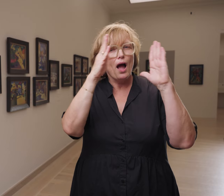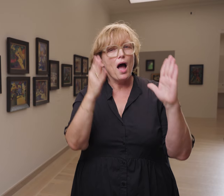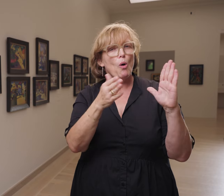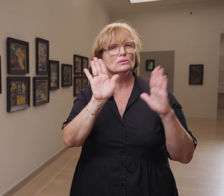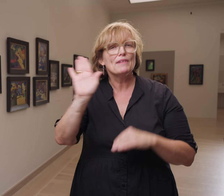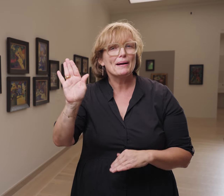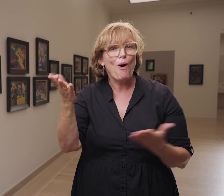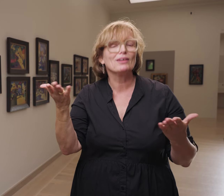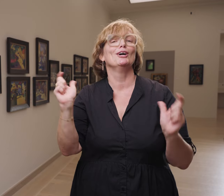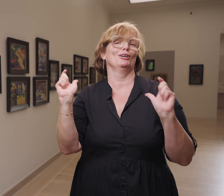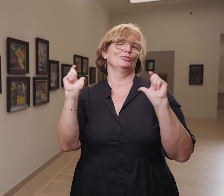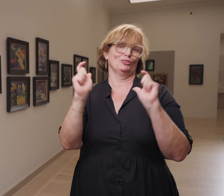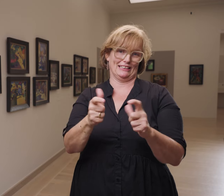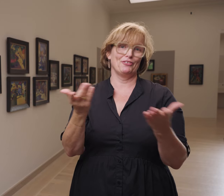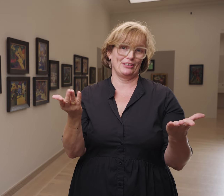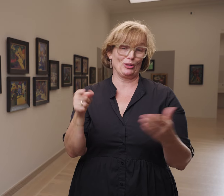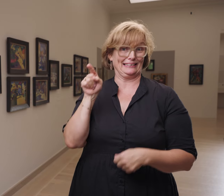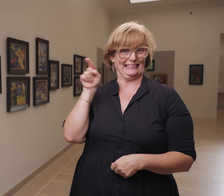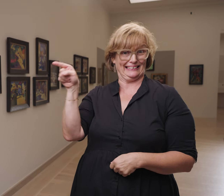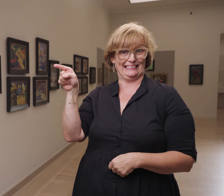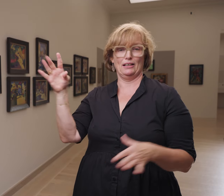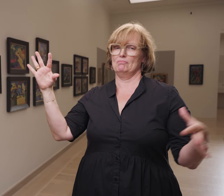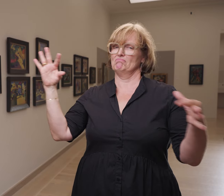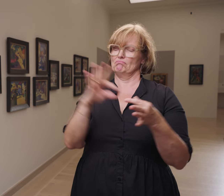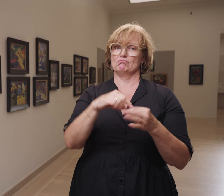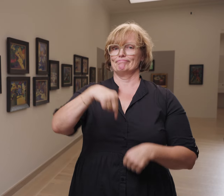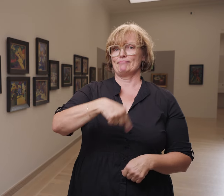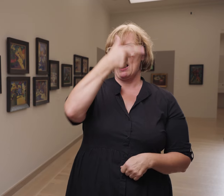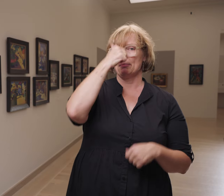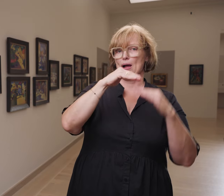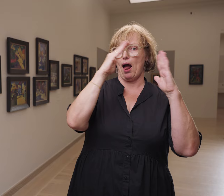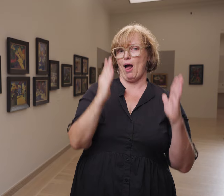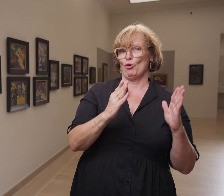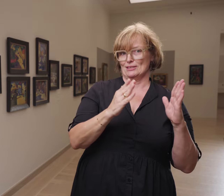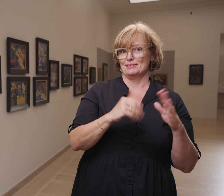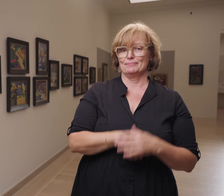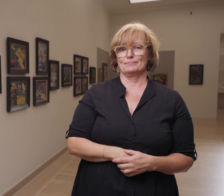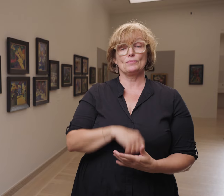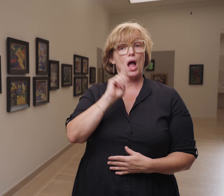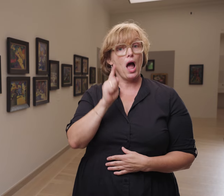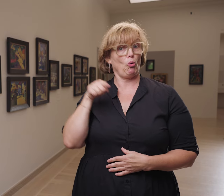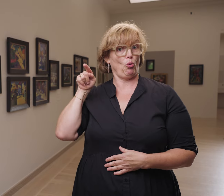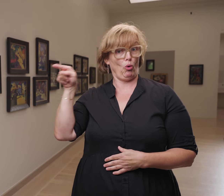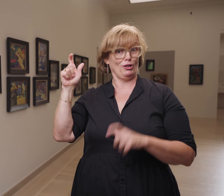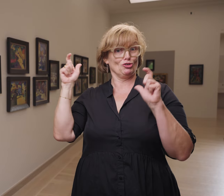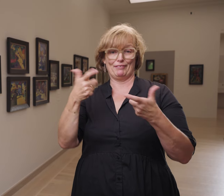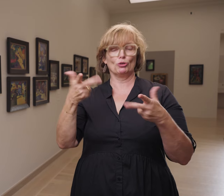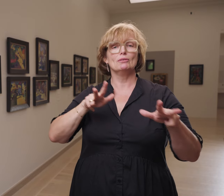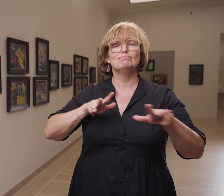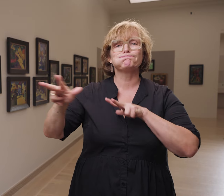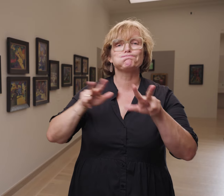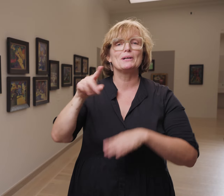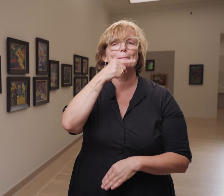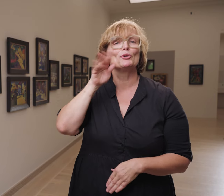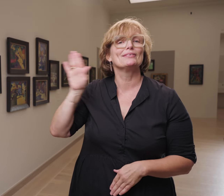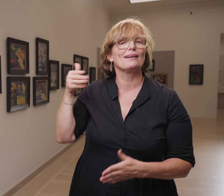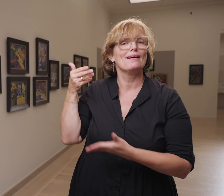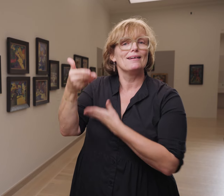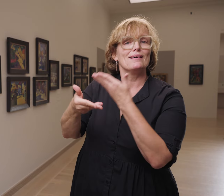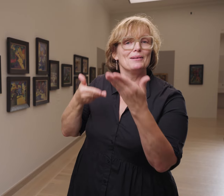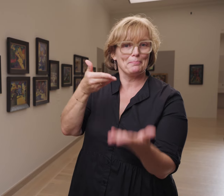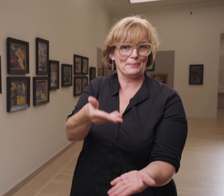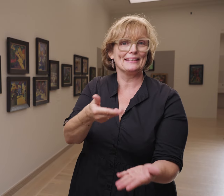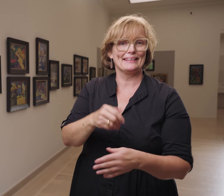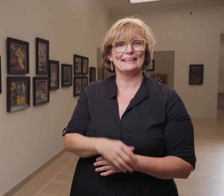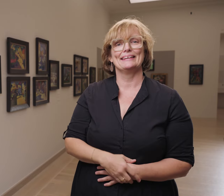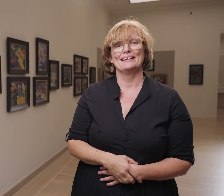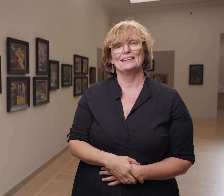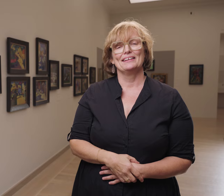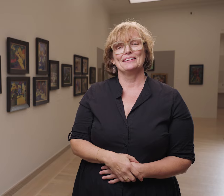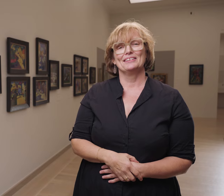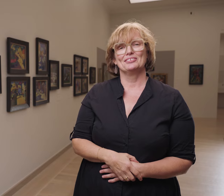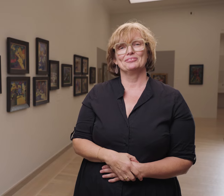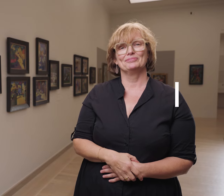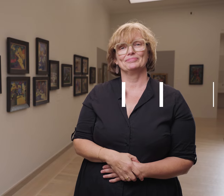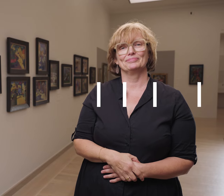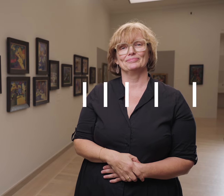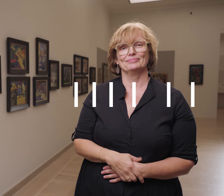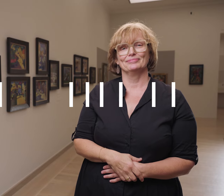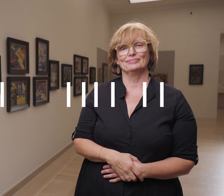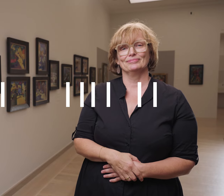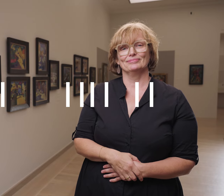Es gehört zur Gabriele Münter- und Johannes Eichner-Stiftung, die mit dem Lenbachhaus verbunden ist und den Nachlass der Künstlerin verwaltet.